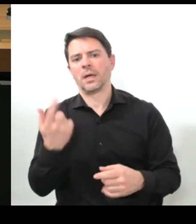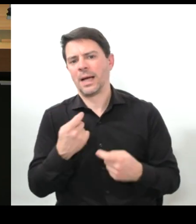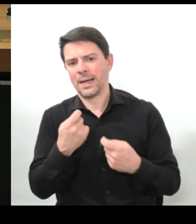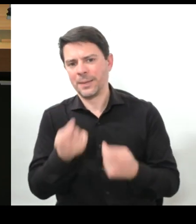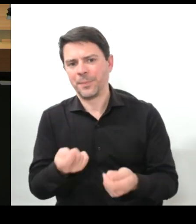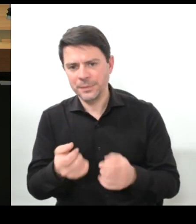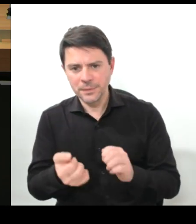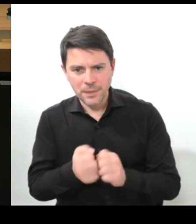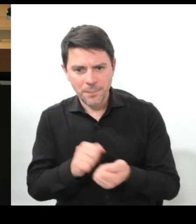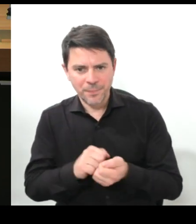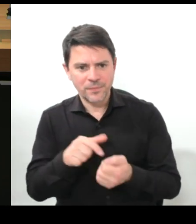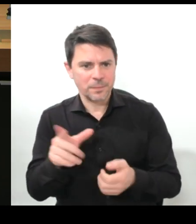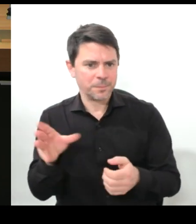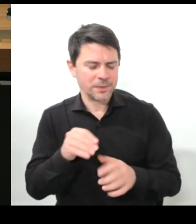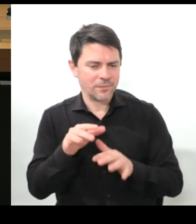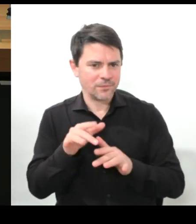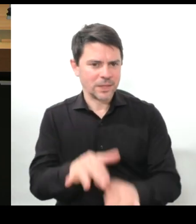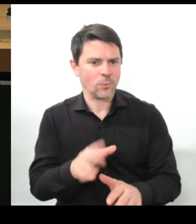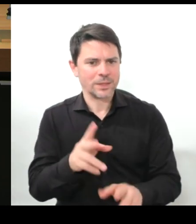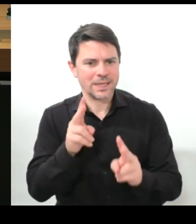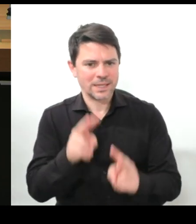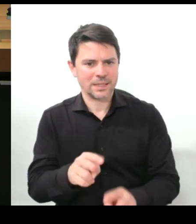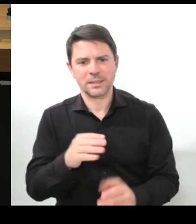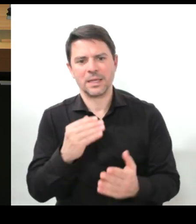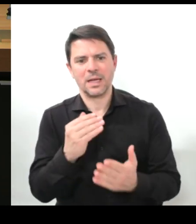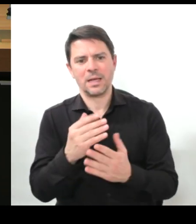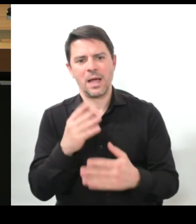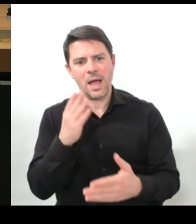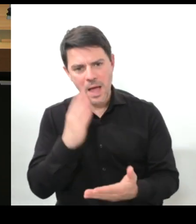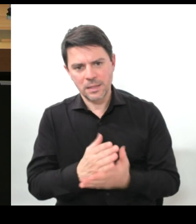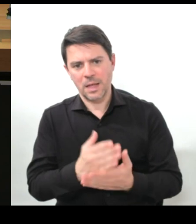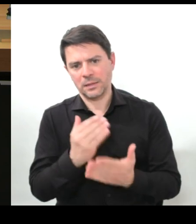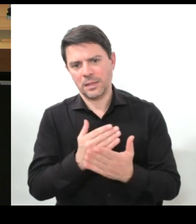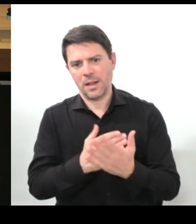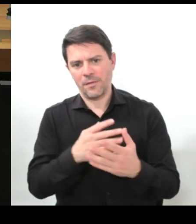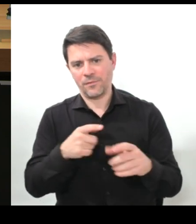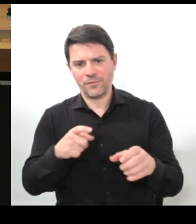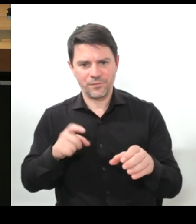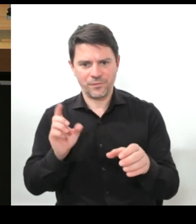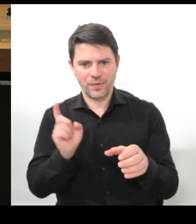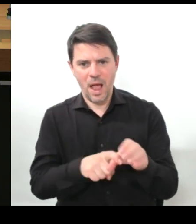Jedes Gesetz muss auch mit Leben gefüllt werden, und ich glaube, Für meine Fraktion sagen Wir werden auch weiterhin an der